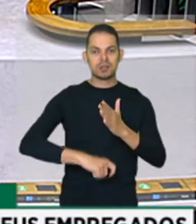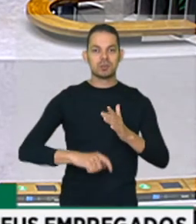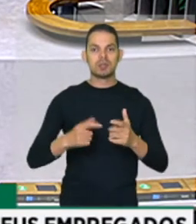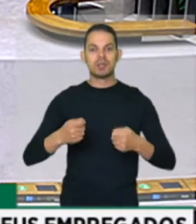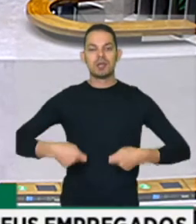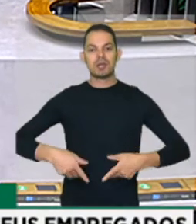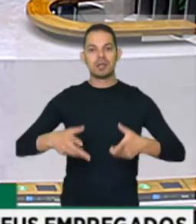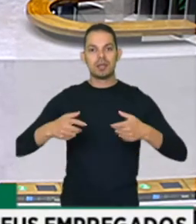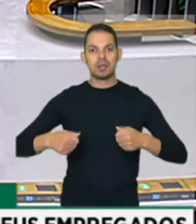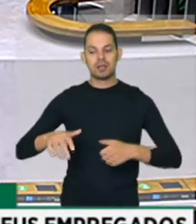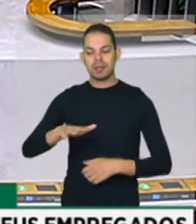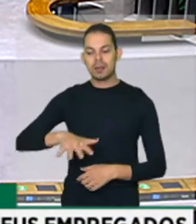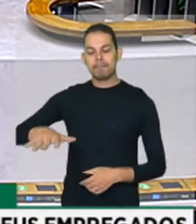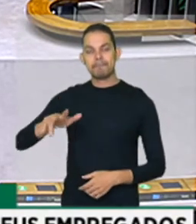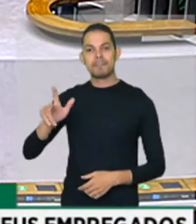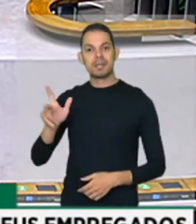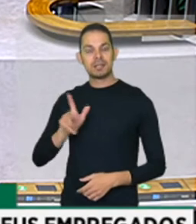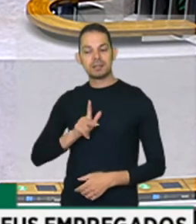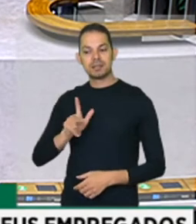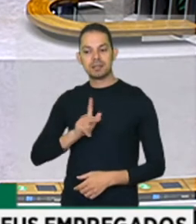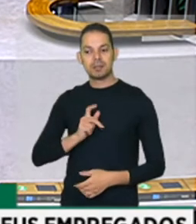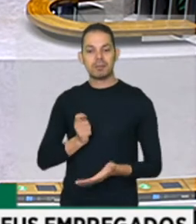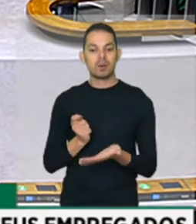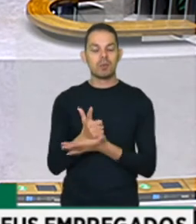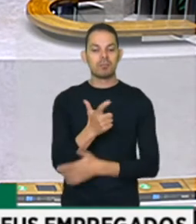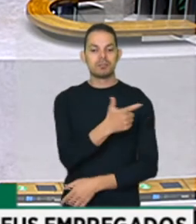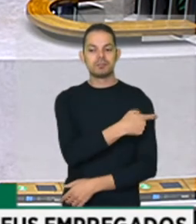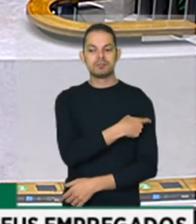QUALQUER TIPO DE ISENÇÃO TRIBUTÁRIA SOBRE O VALOR GASTO PELA INICIATIVA PRIVADA PARA A COMPRA DE VACINAS.